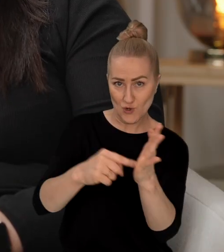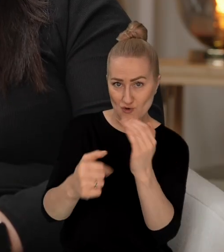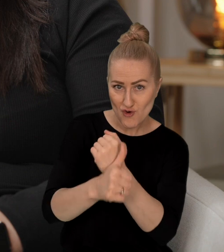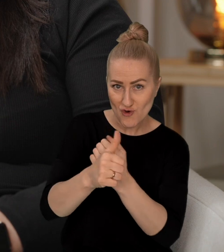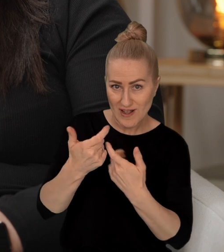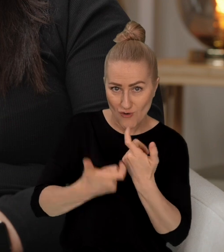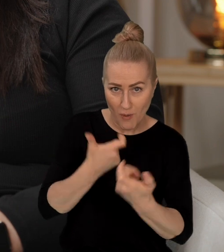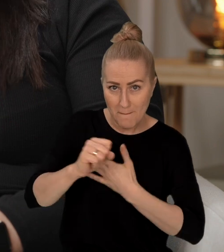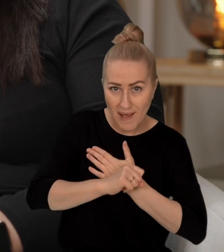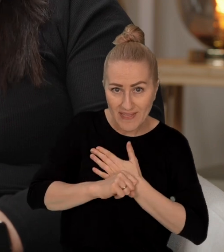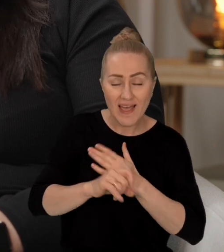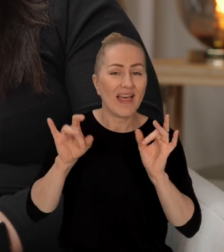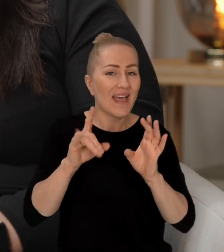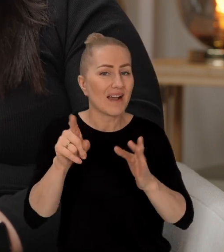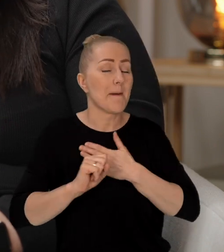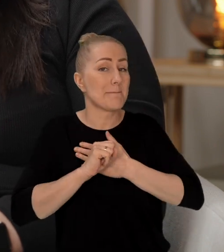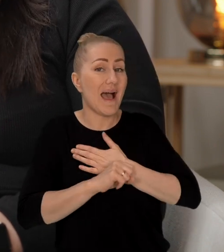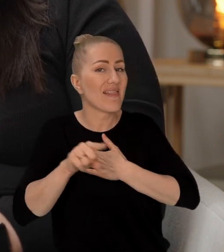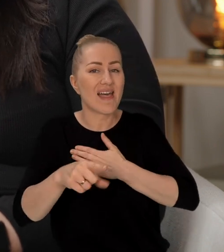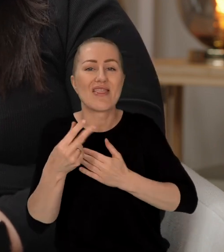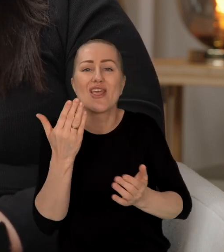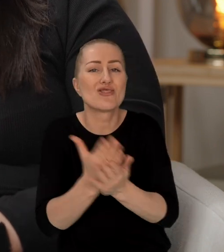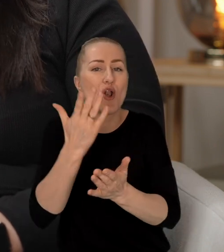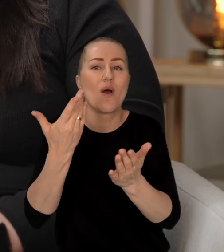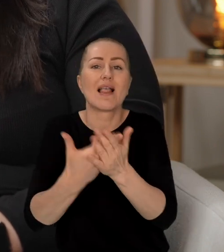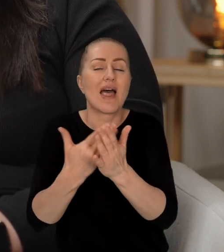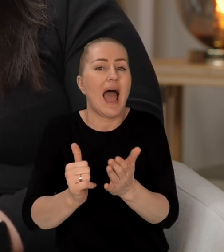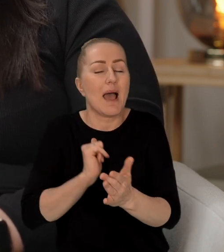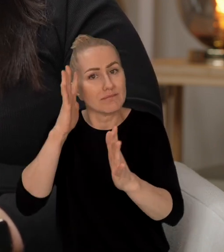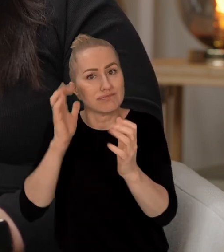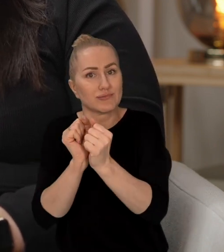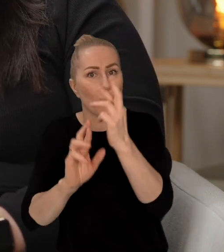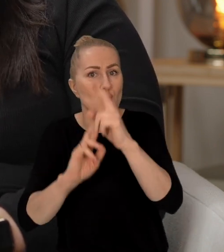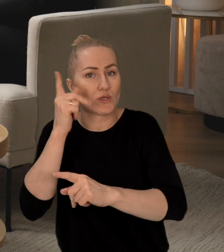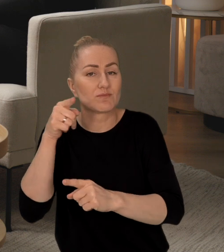Cytologia nie służy tylko i wyłącznie do rozpoznawania zmian podejrzanych.